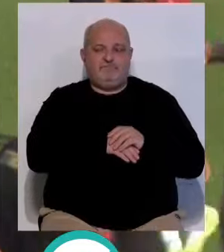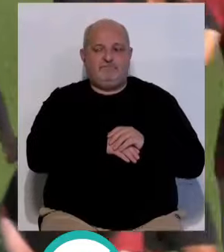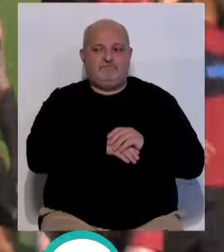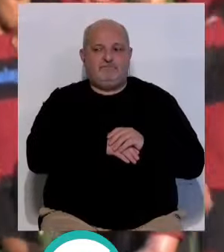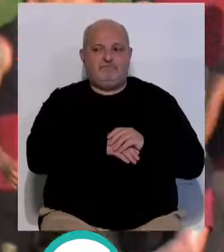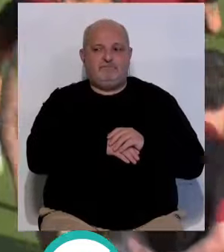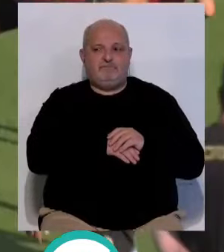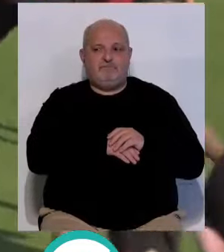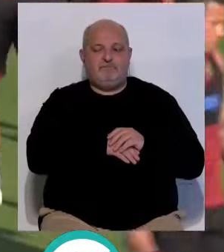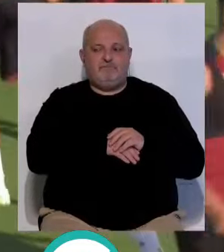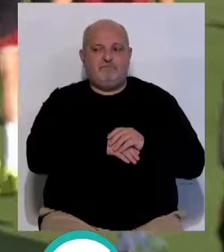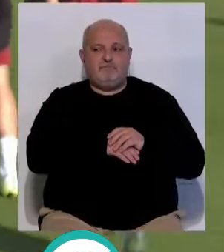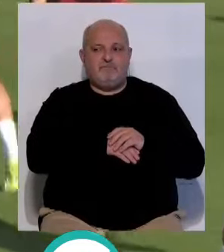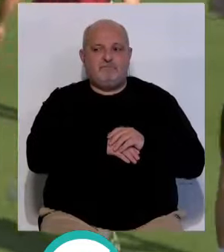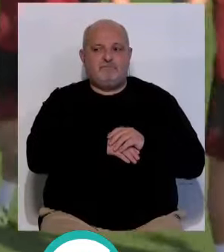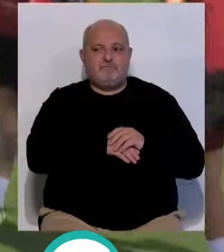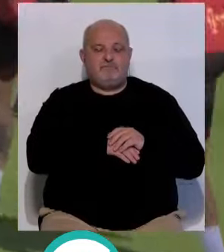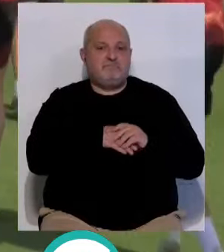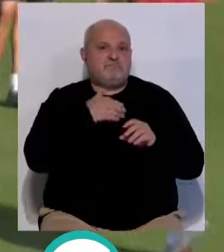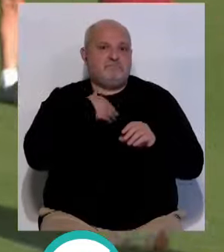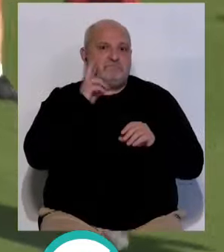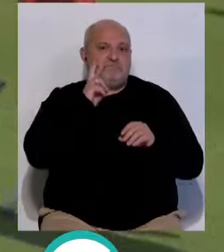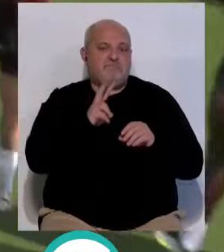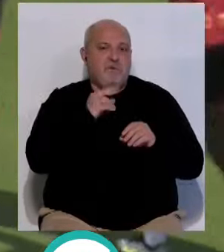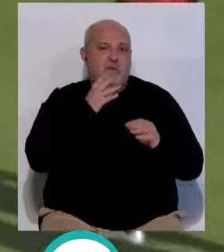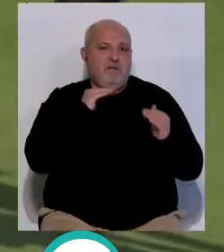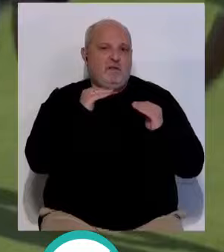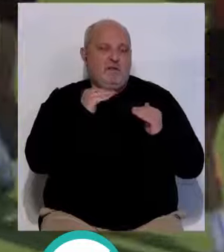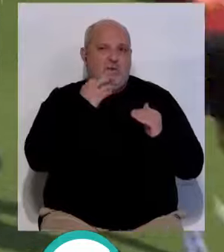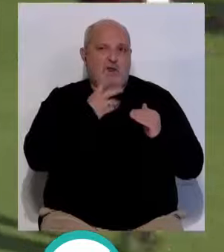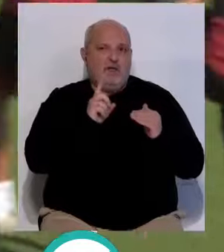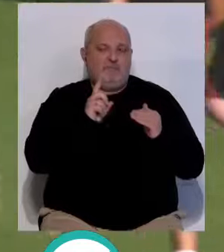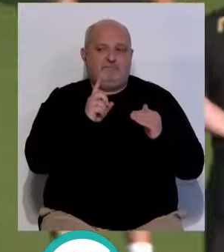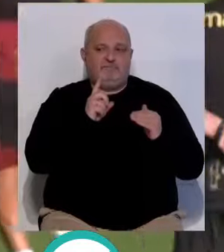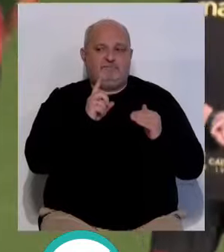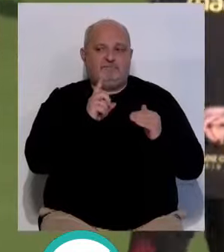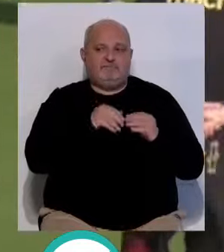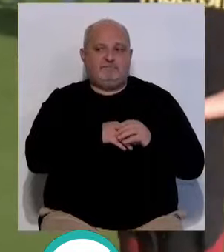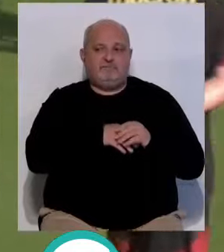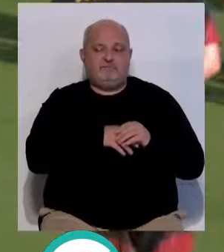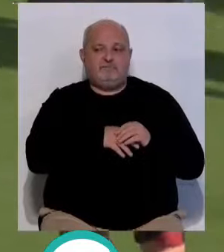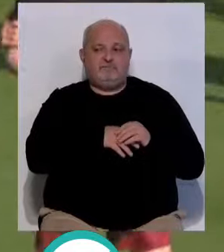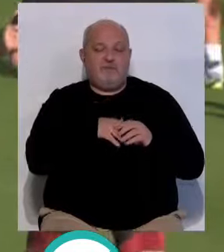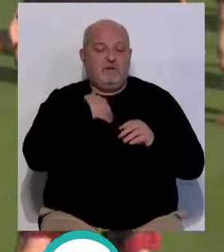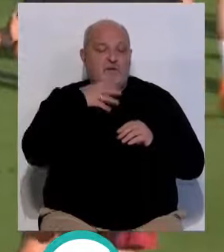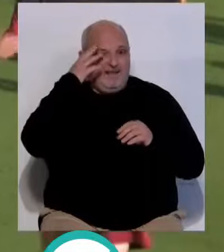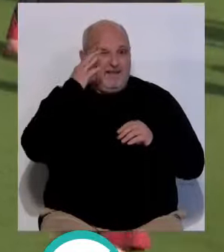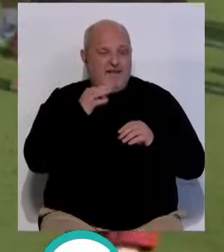poco entonces situación no es buena para vamos no es que yo cre yo creo que él entendía cuál